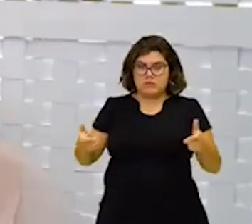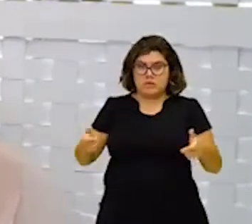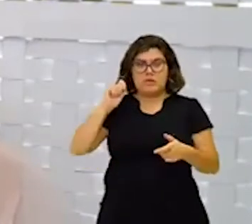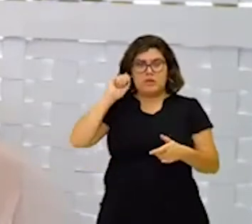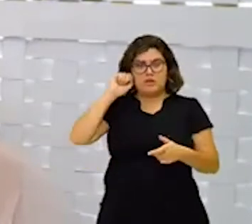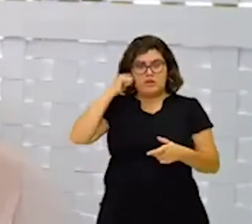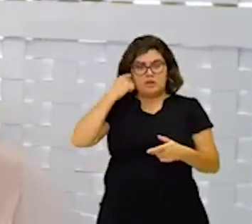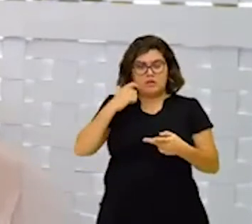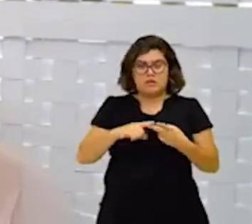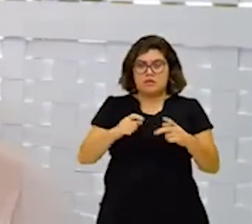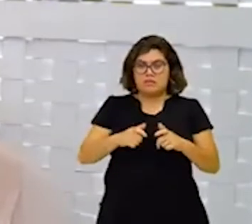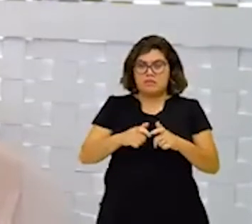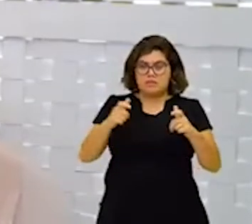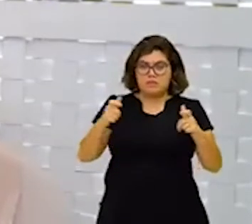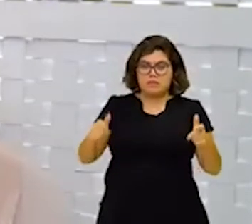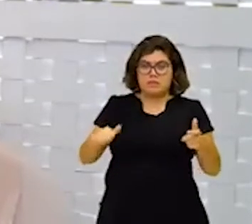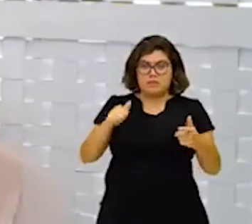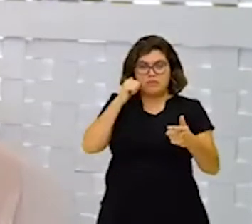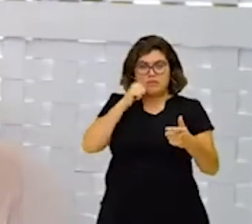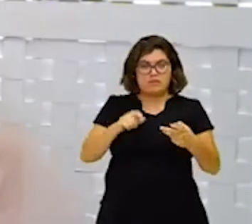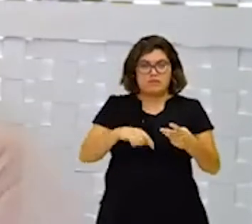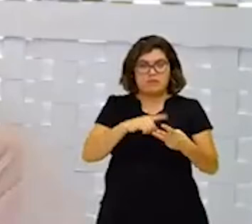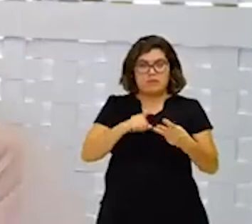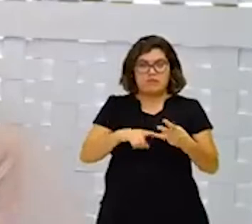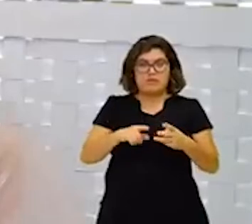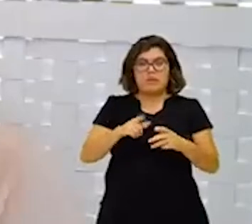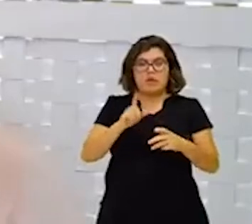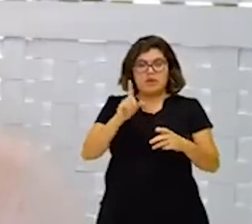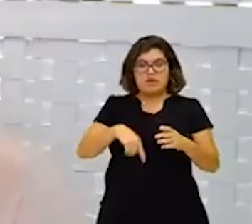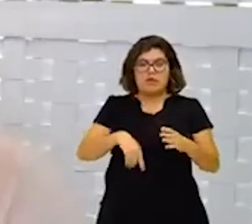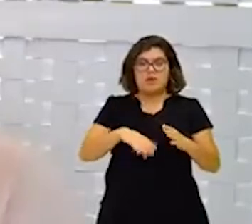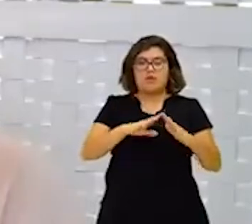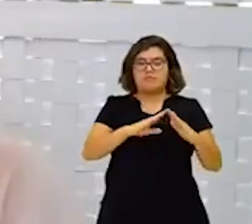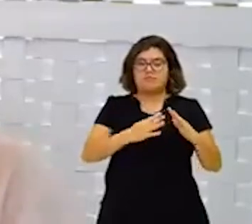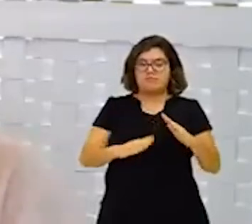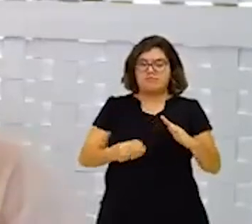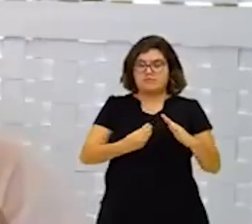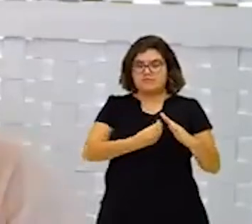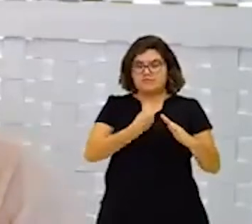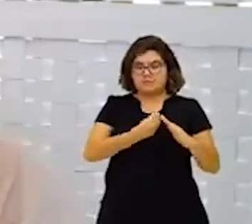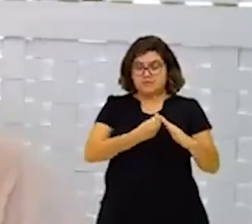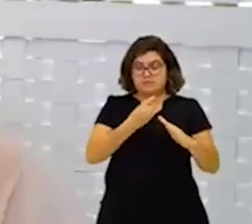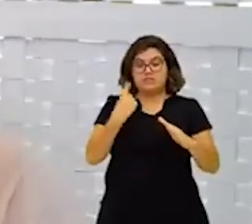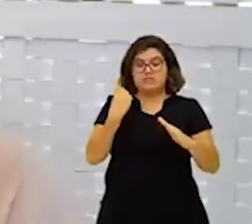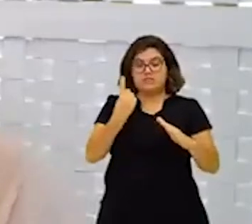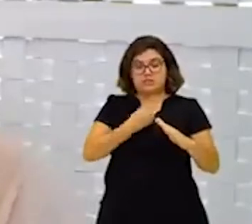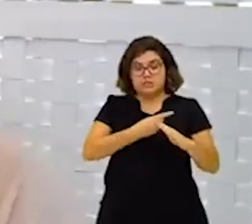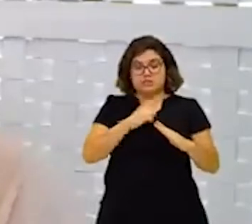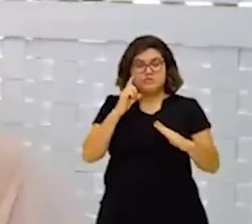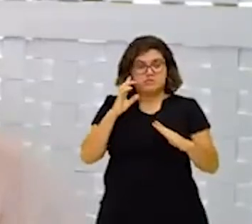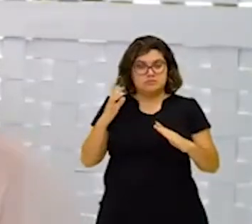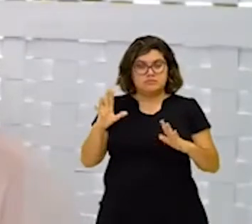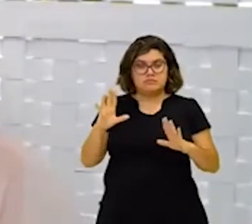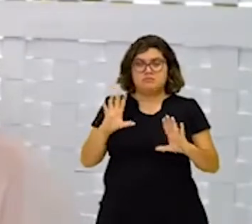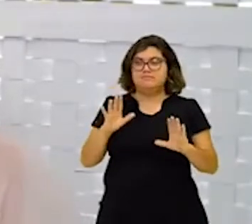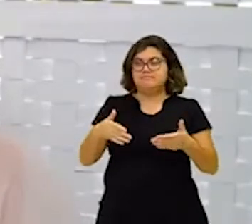é majoritariamente mulher ela é periférica então quando a gente traz um enfrentamento com o estado